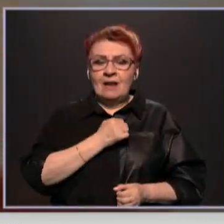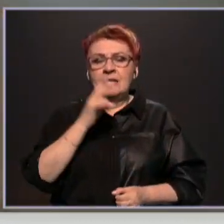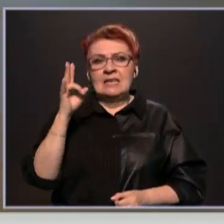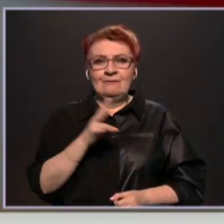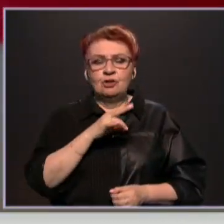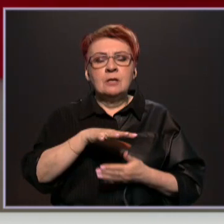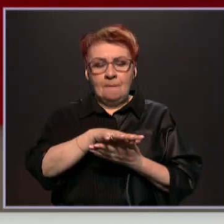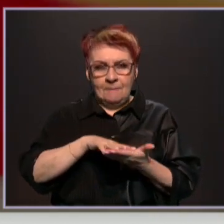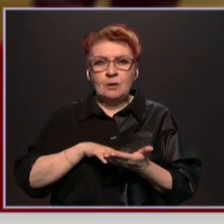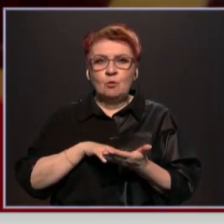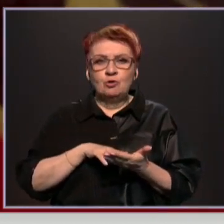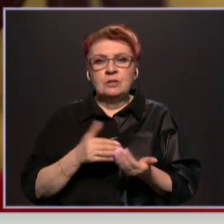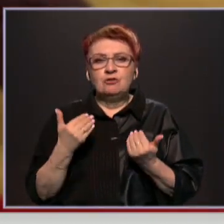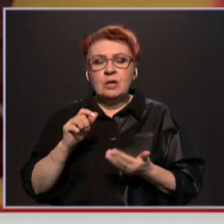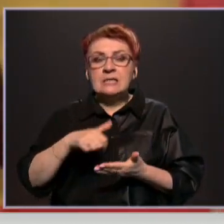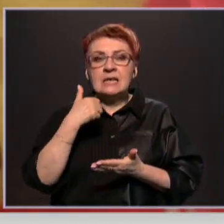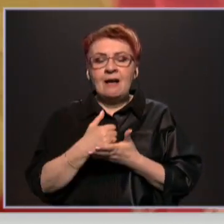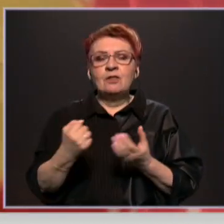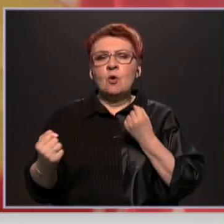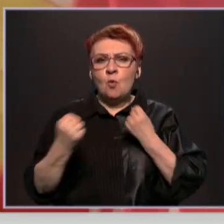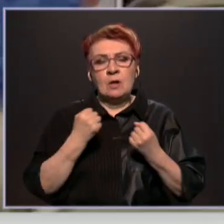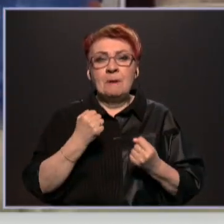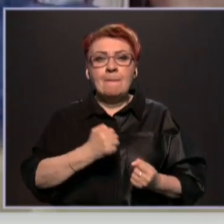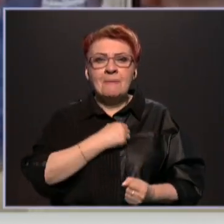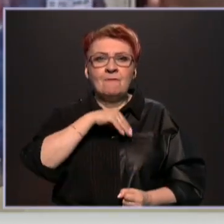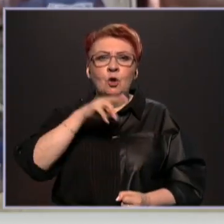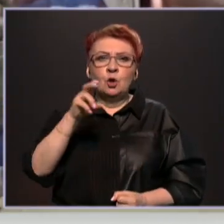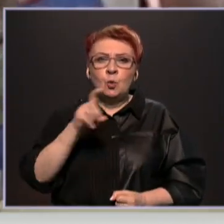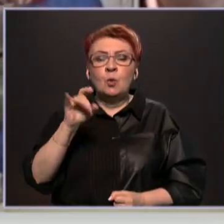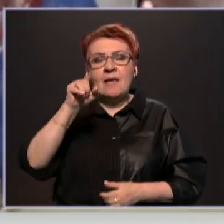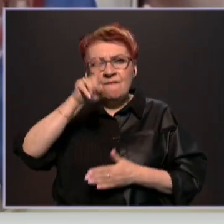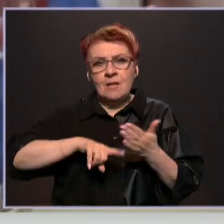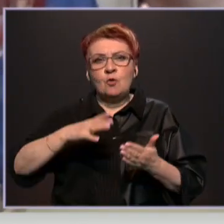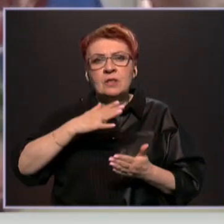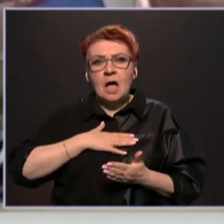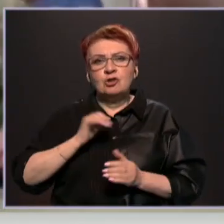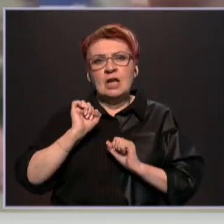продолжат ведь сейчас главное укреплять боевой дух и Веру наших защитников [музыка]